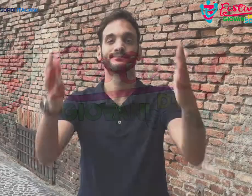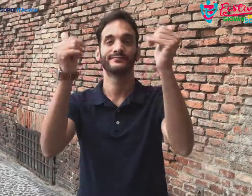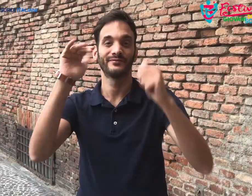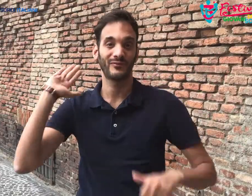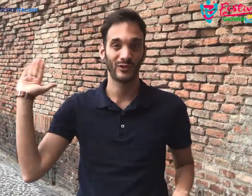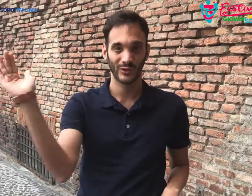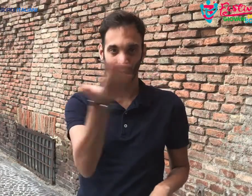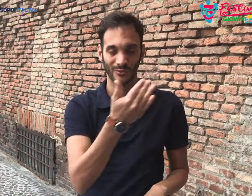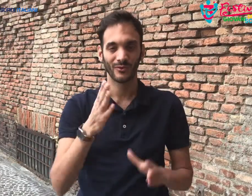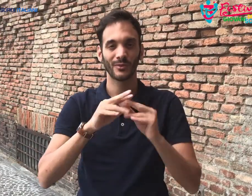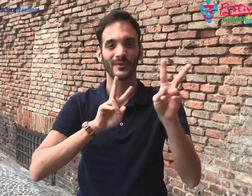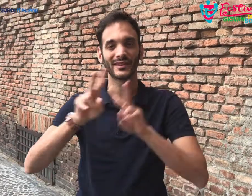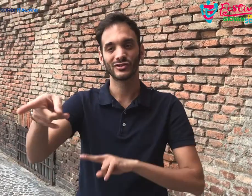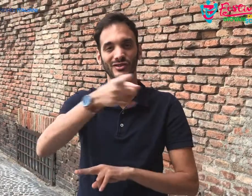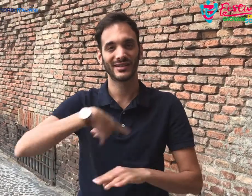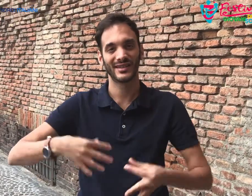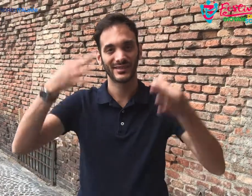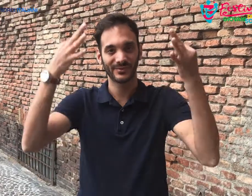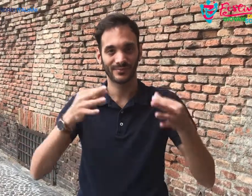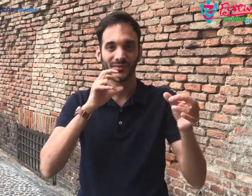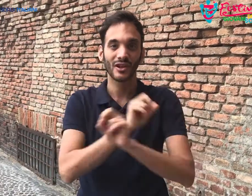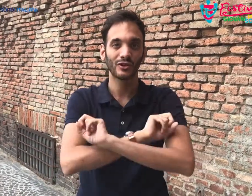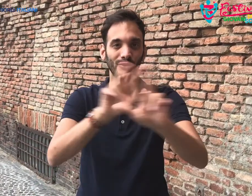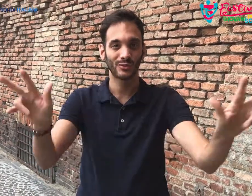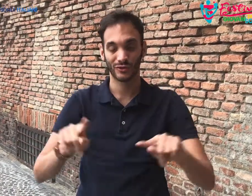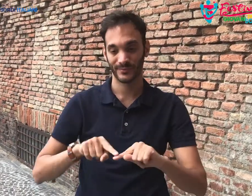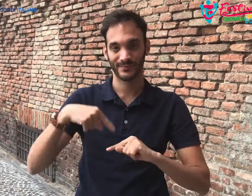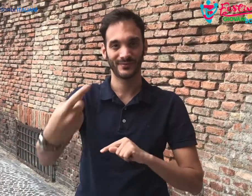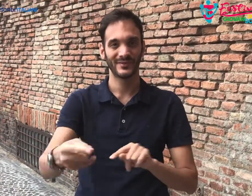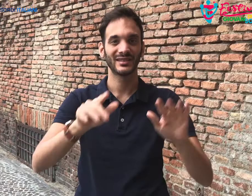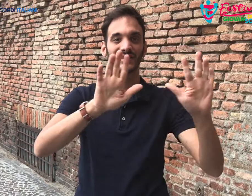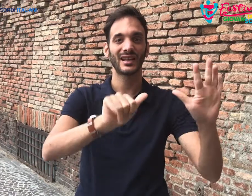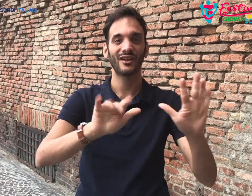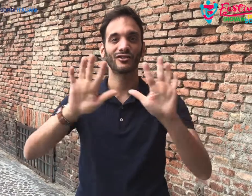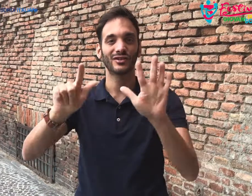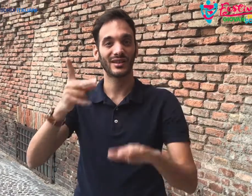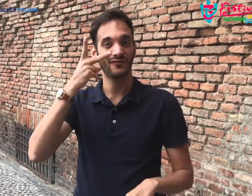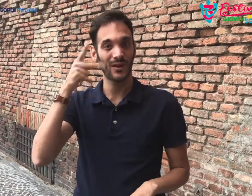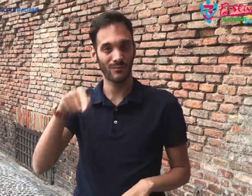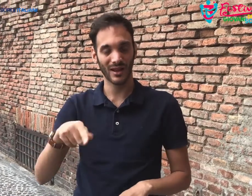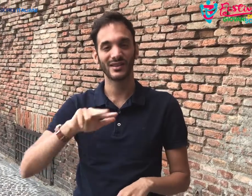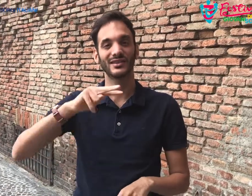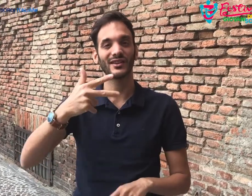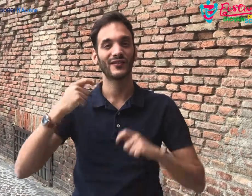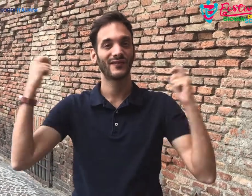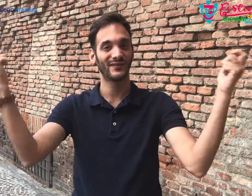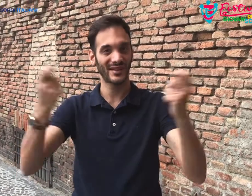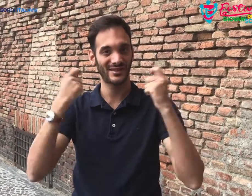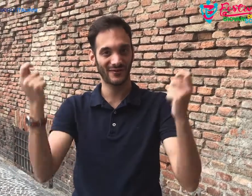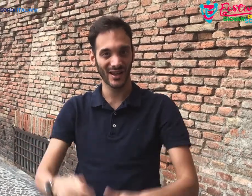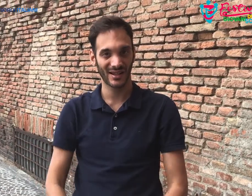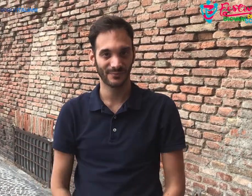Ciao a tutti, il CGSI Nazionale vi comunica che in occasione del 3°Festival CGSI del 16-17 febbraio